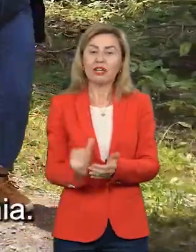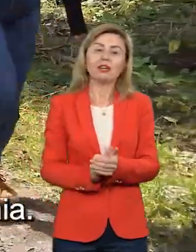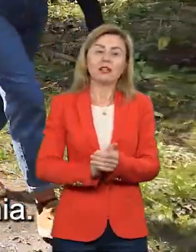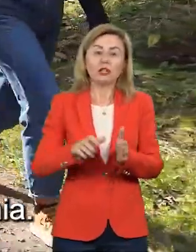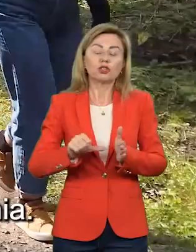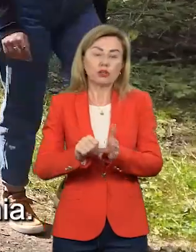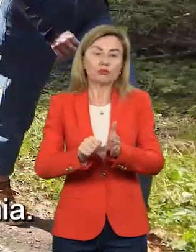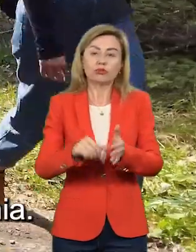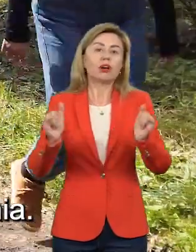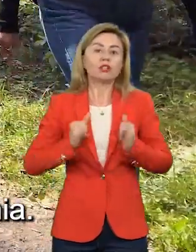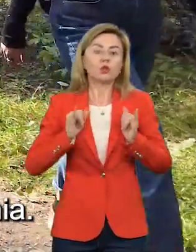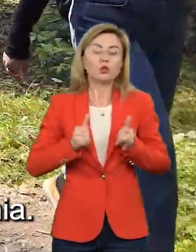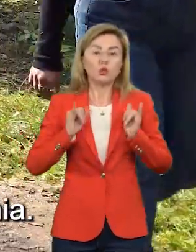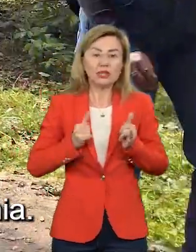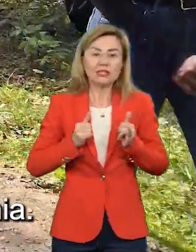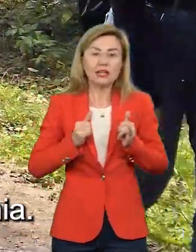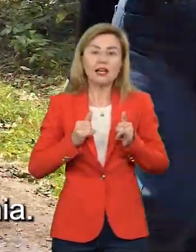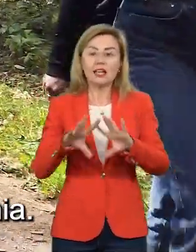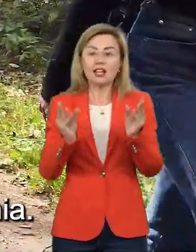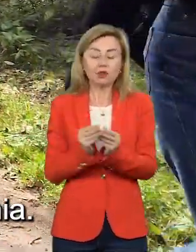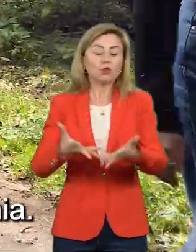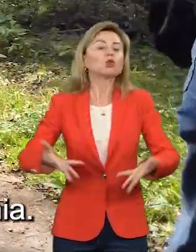dla podopiecznych, którzy korzystają z oferty stowarzyszenia.